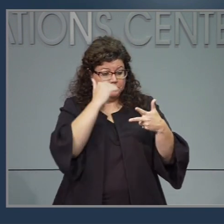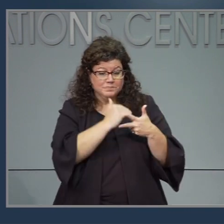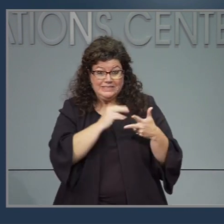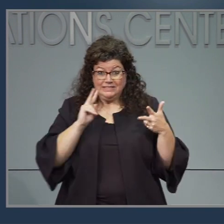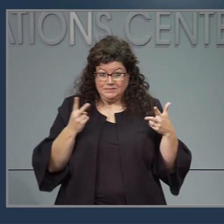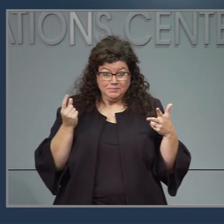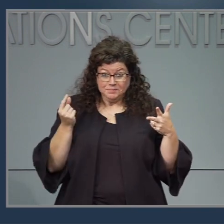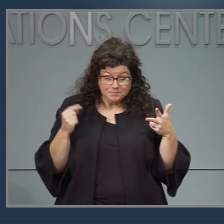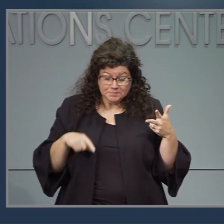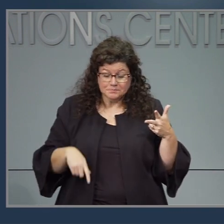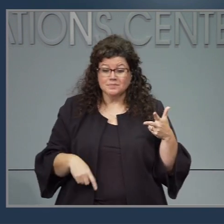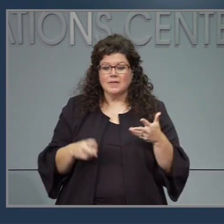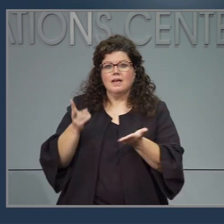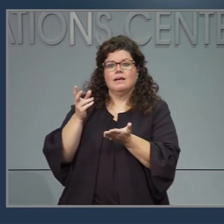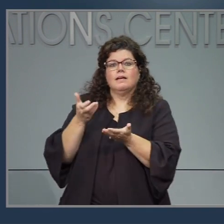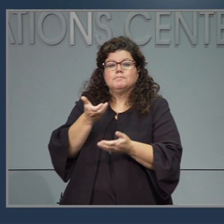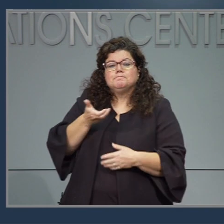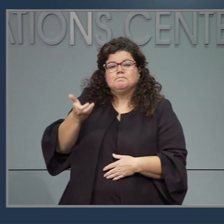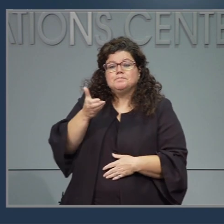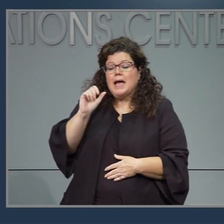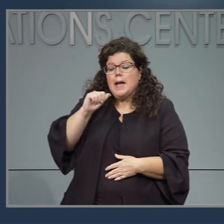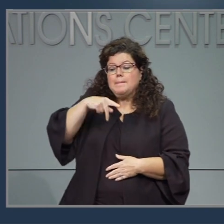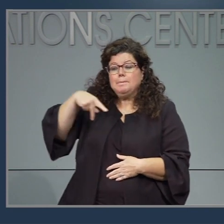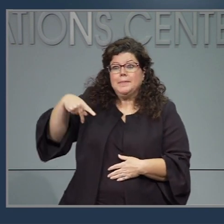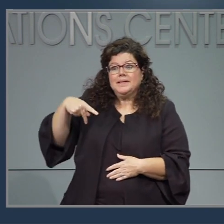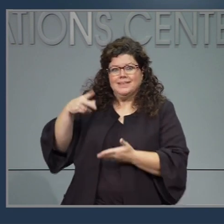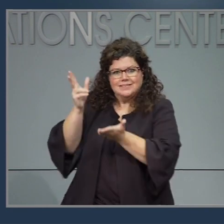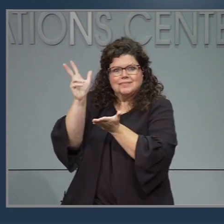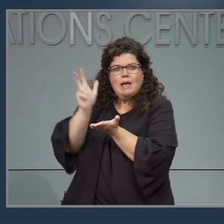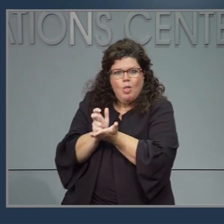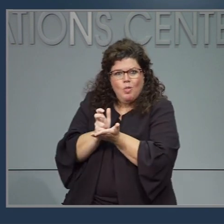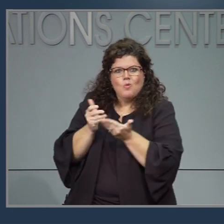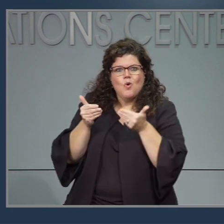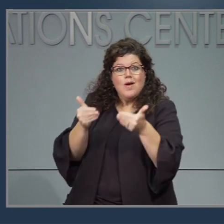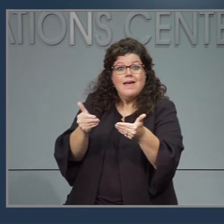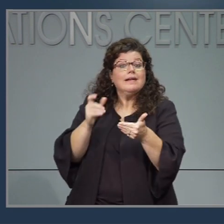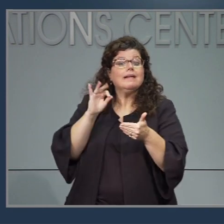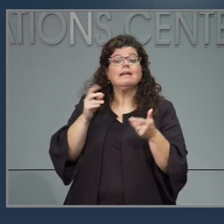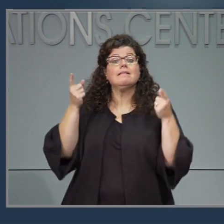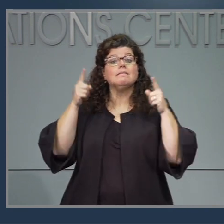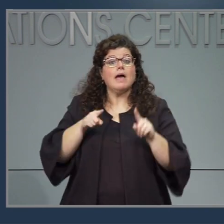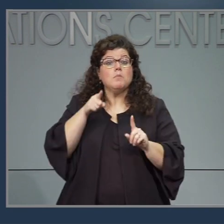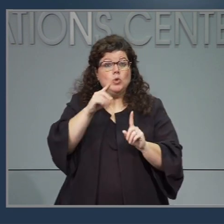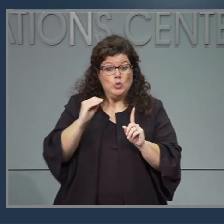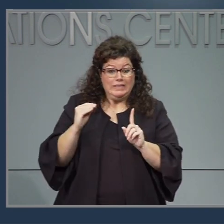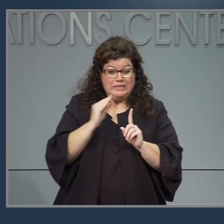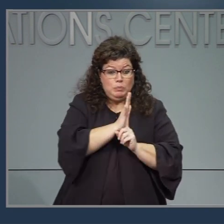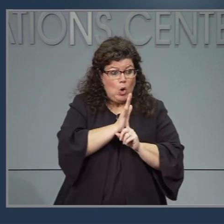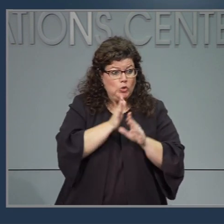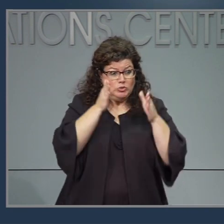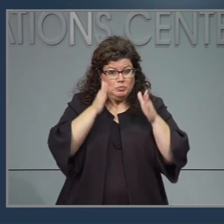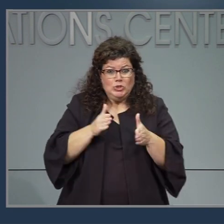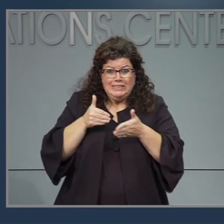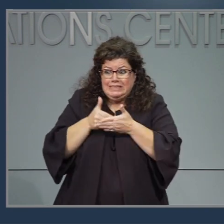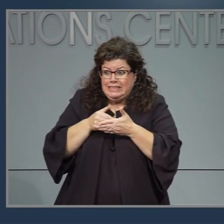bajar la aplicación, sino Covite NC y bueno, esta vez se puede estar expuesto al virus y pueda actuar rápidamente para